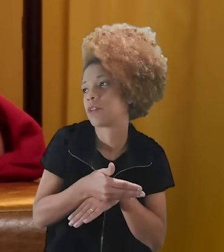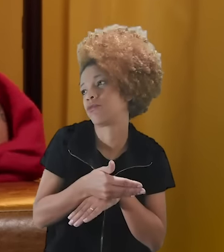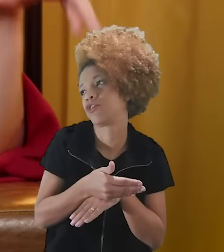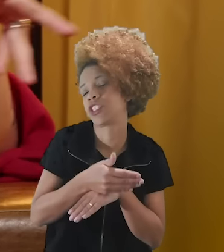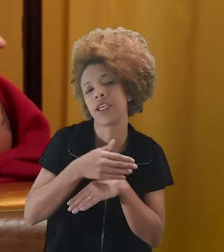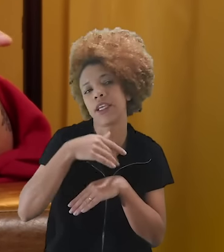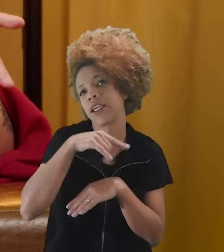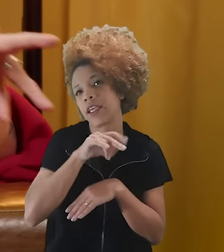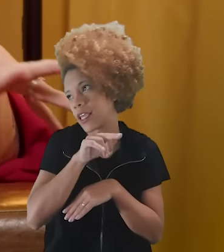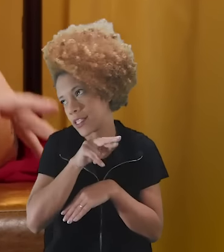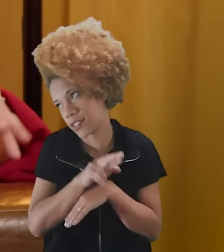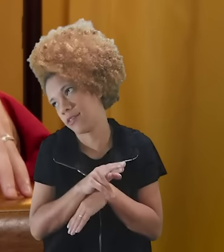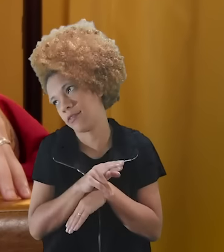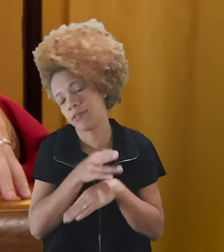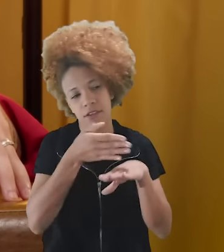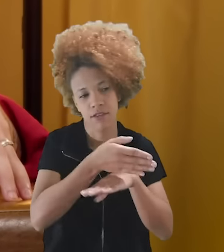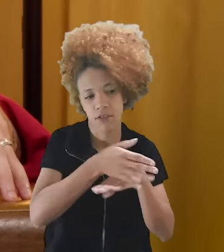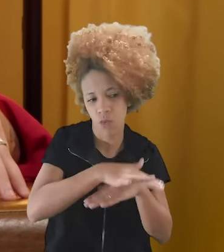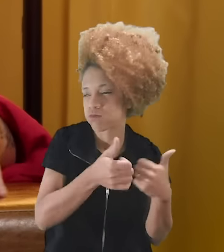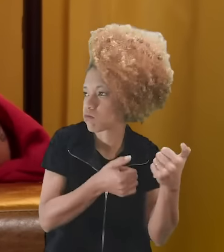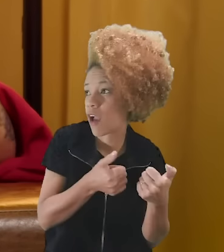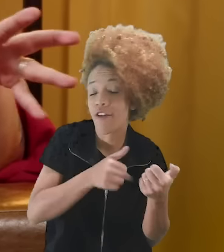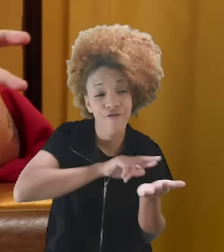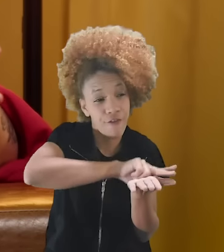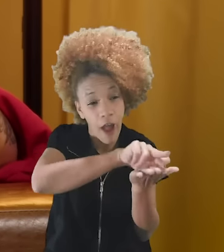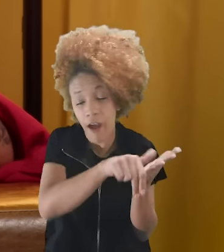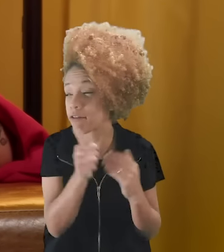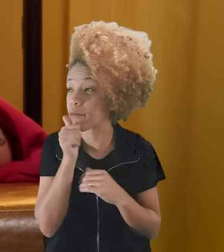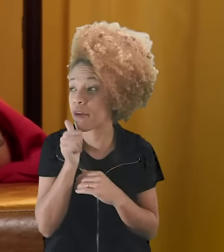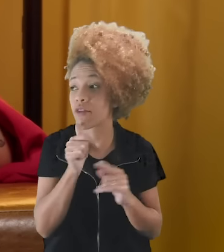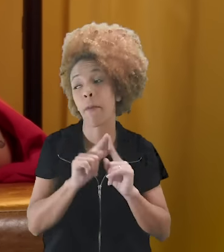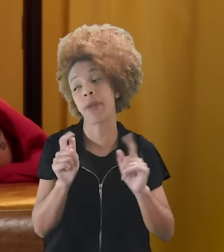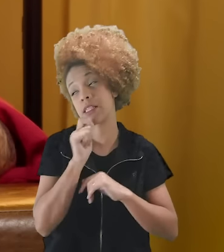parte de casters né No No Mundo dos Games dos e esports Somos muitas mulheres mas ainda assim